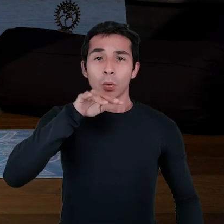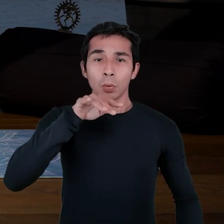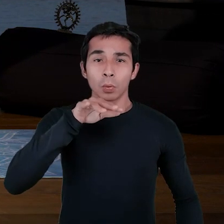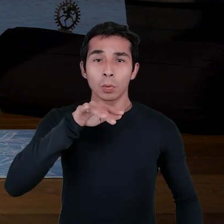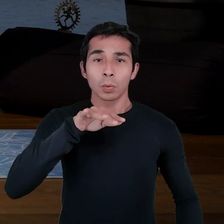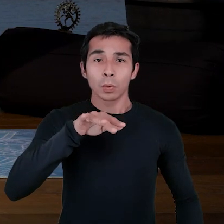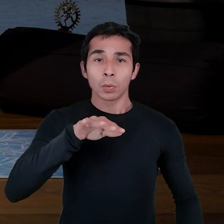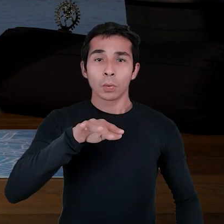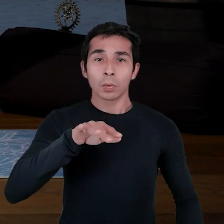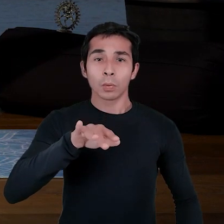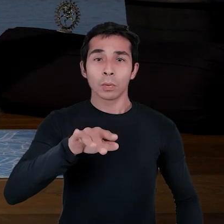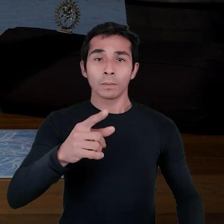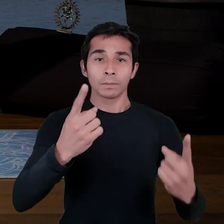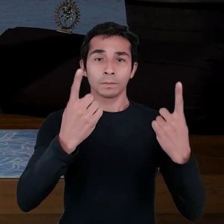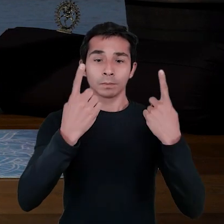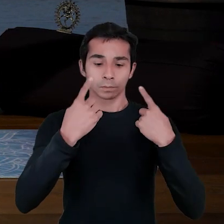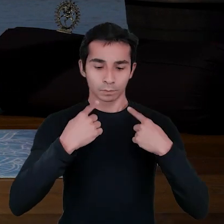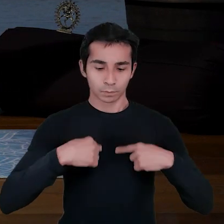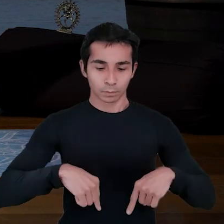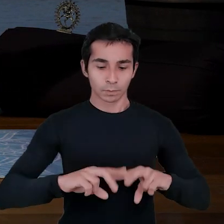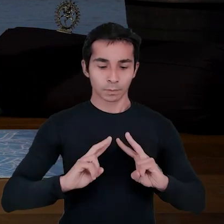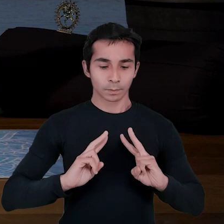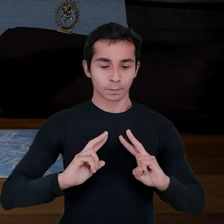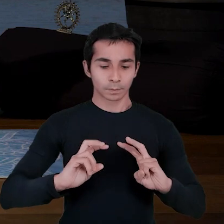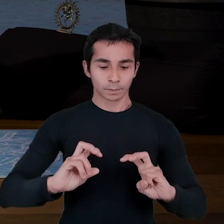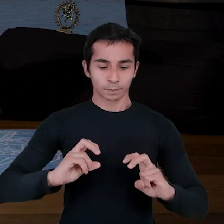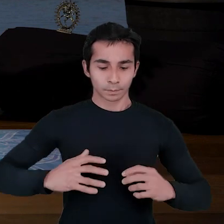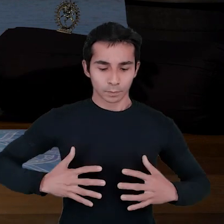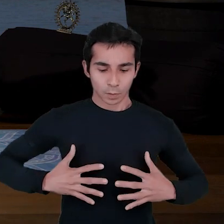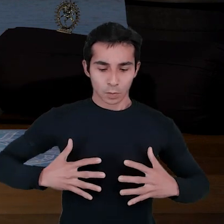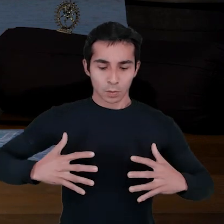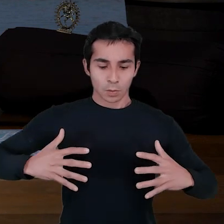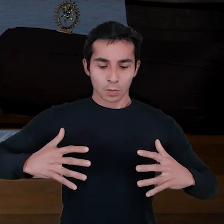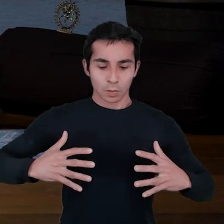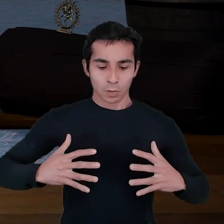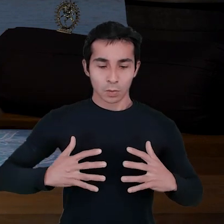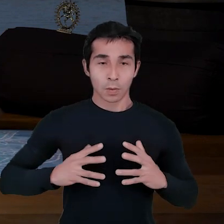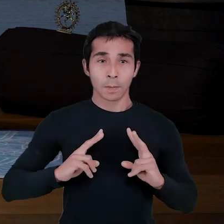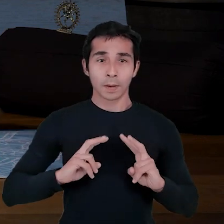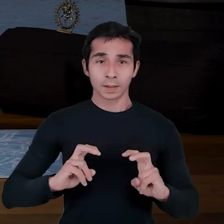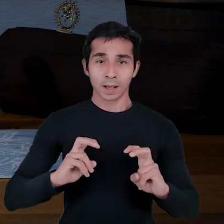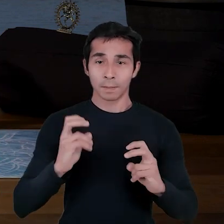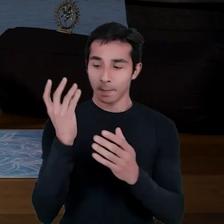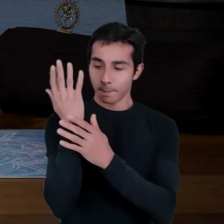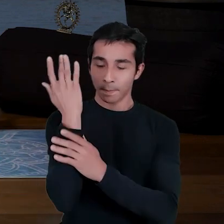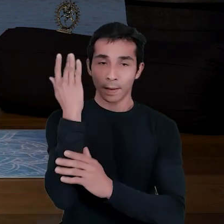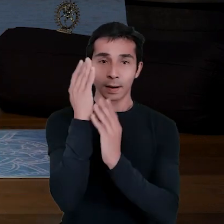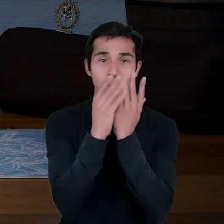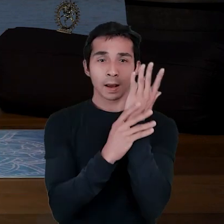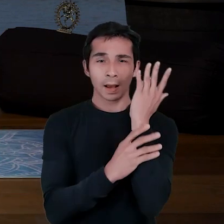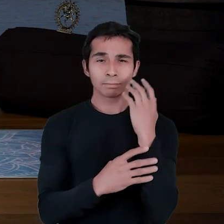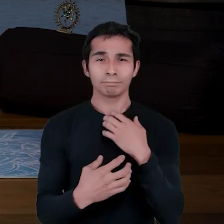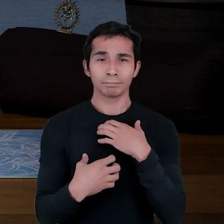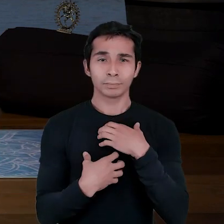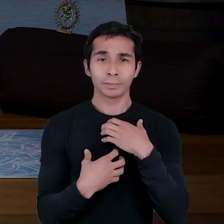Vá observando essa sensação no seu corpo, nos seus pulmões e até nos seus braços.